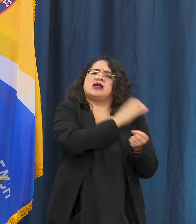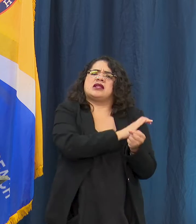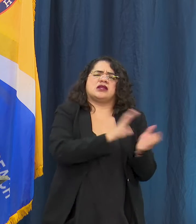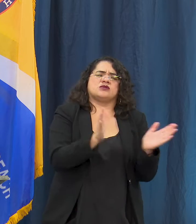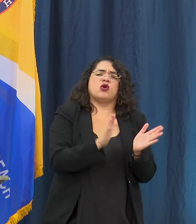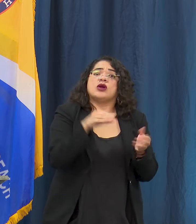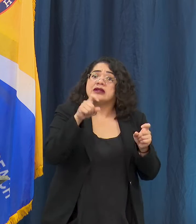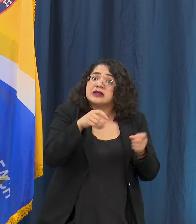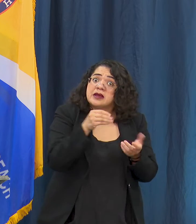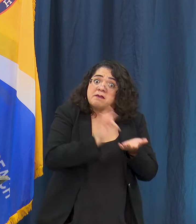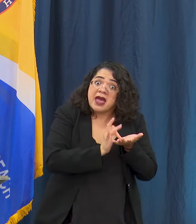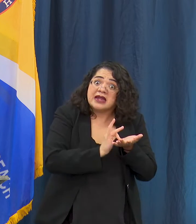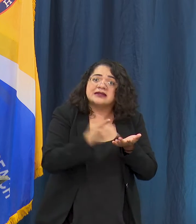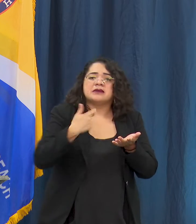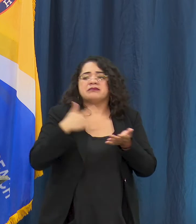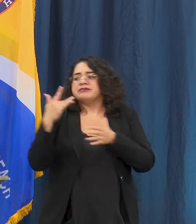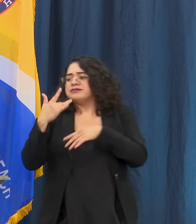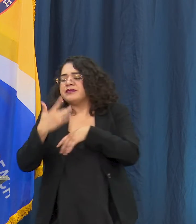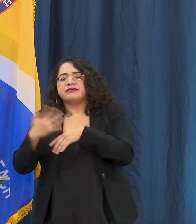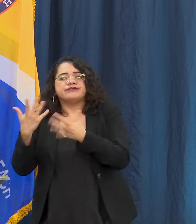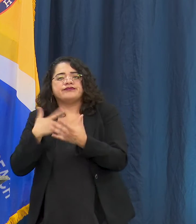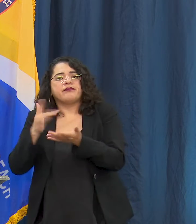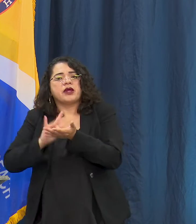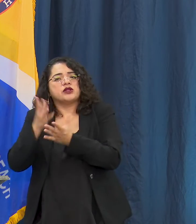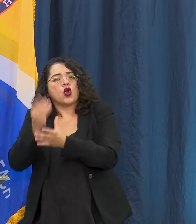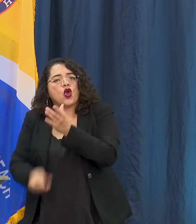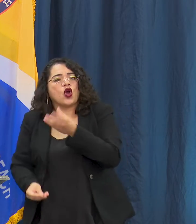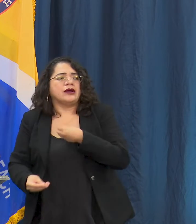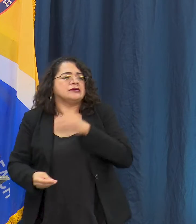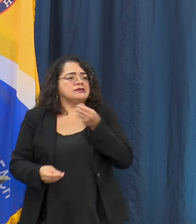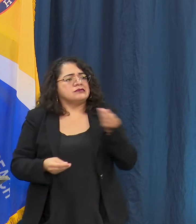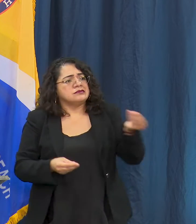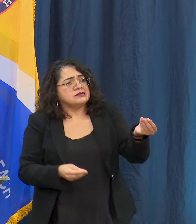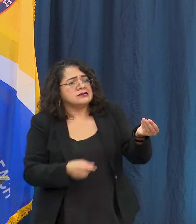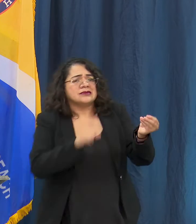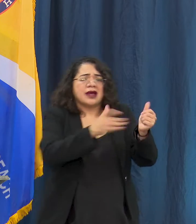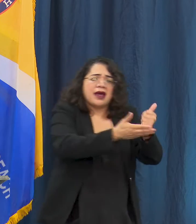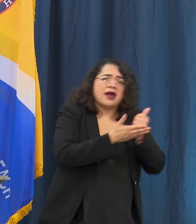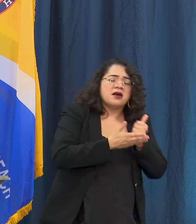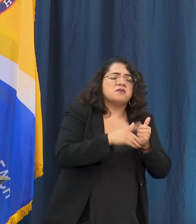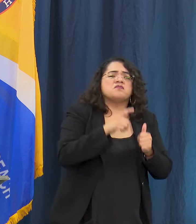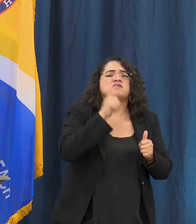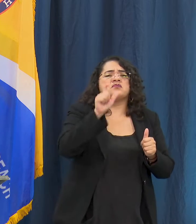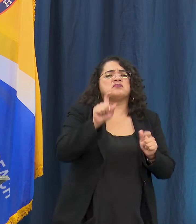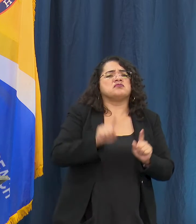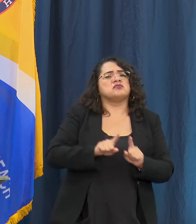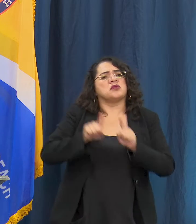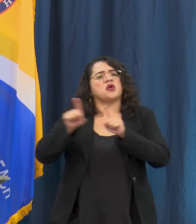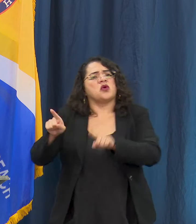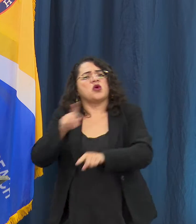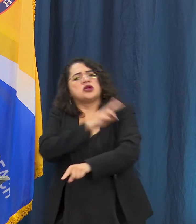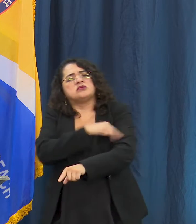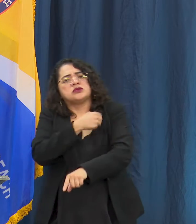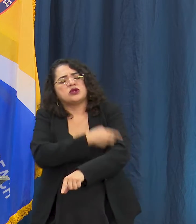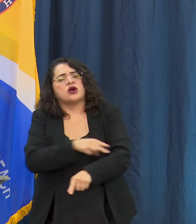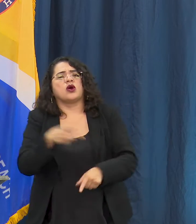eval a Sione's para que no tenia que assistir hospital uh lugar de emergencia